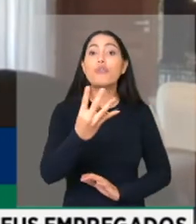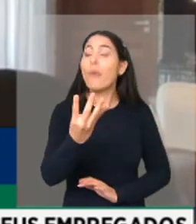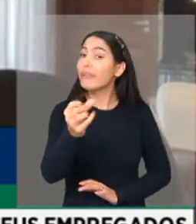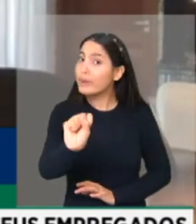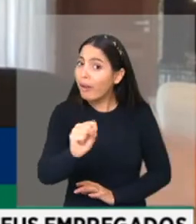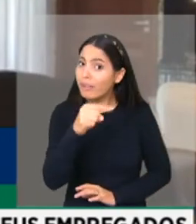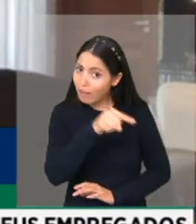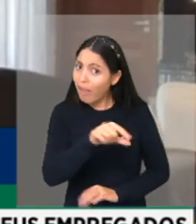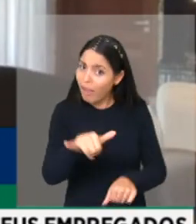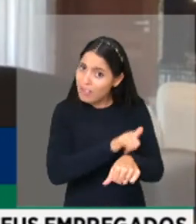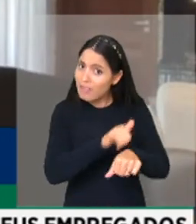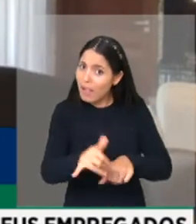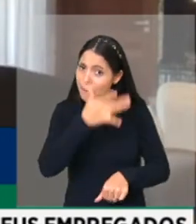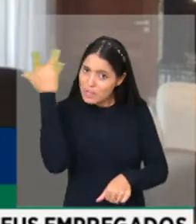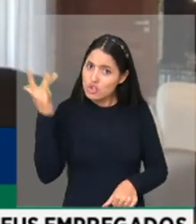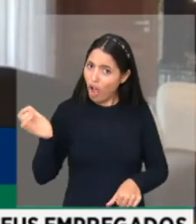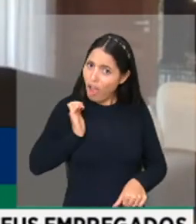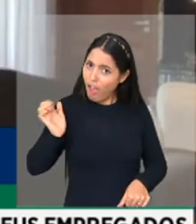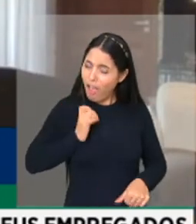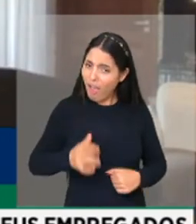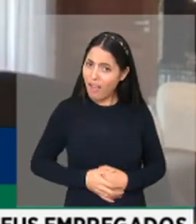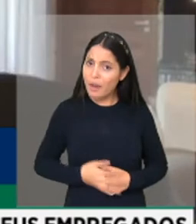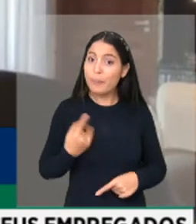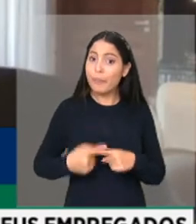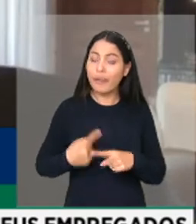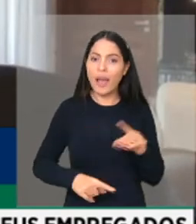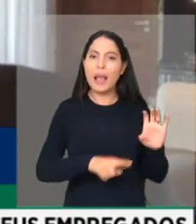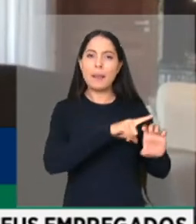CAMINHOS E ENCONTROU O CAMINHO DO PL 948 QUE É O EMPRESÁRIO QUE NÃO TEM A IDADE, NÃO